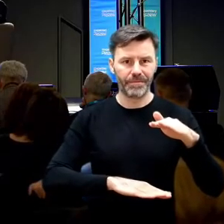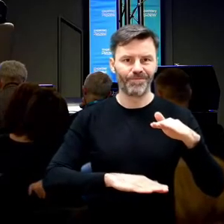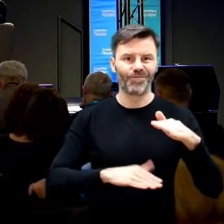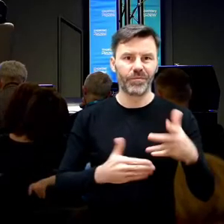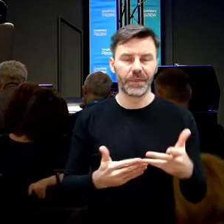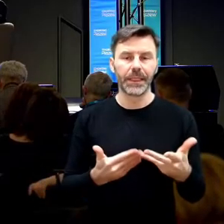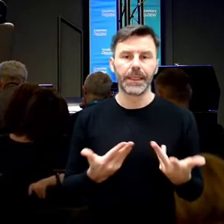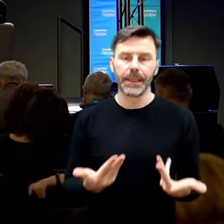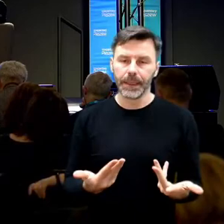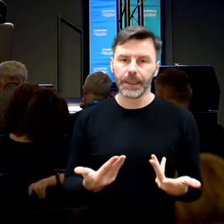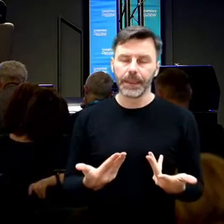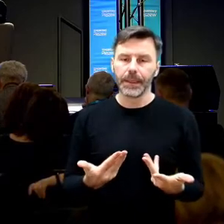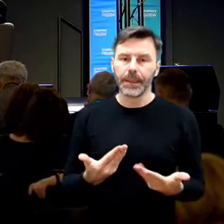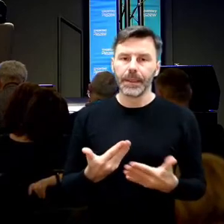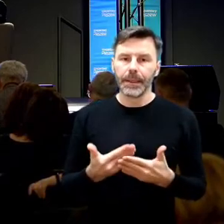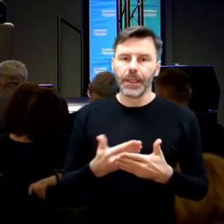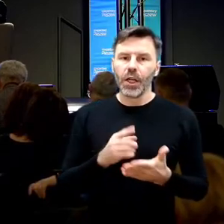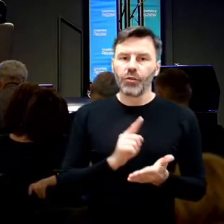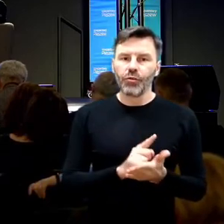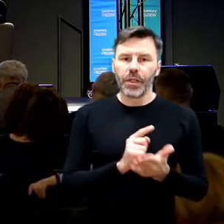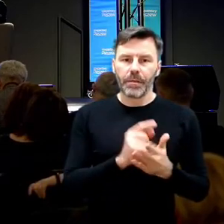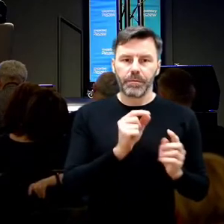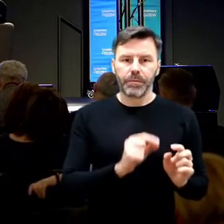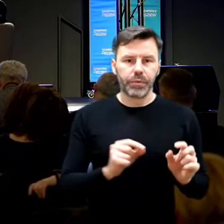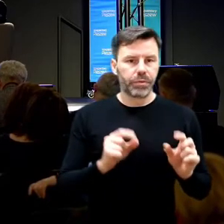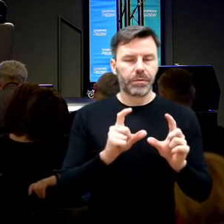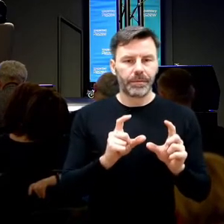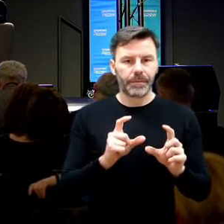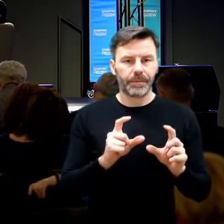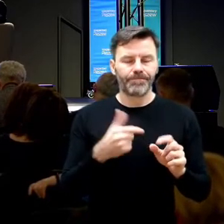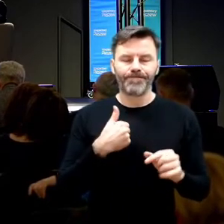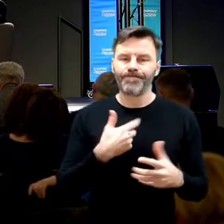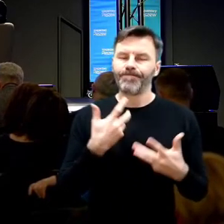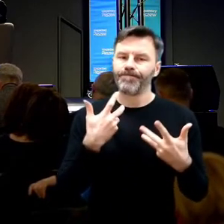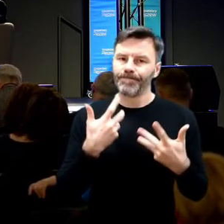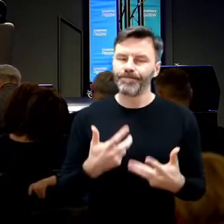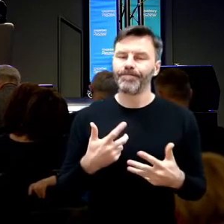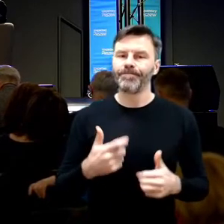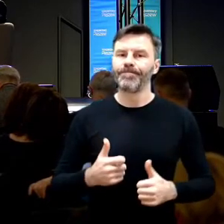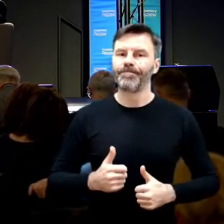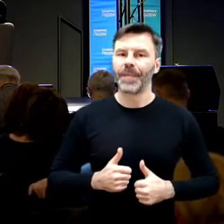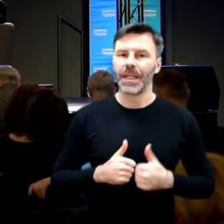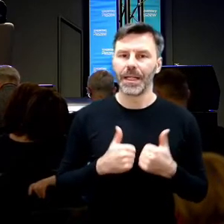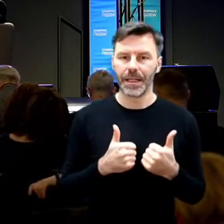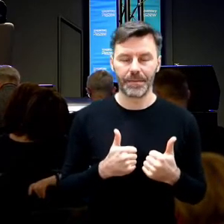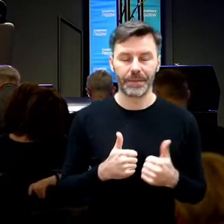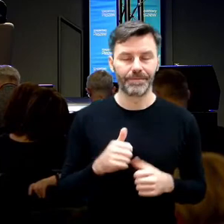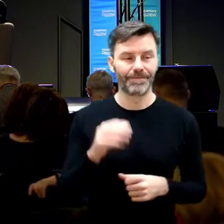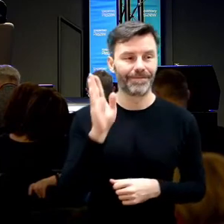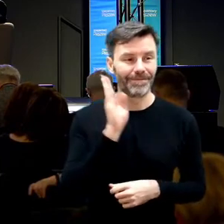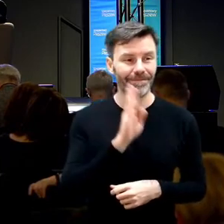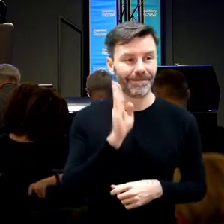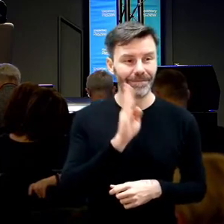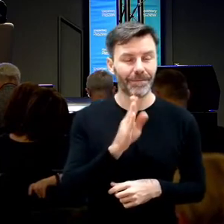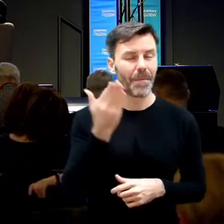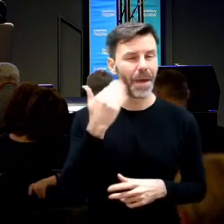chcemy przede wszystkim doprowadzić do sytuacji, żeby utrzymując należytą jakość wybudowania mieszkań,